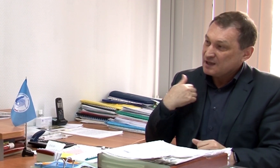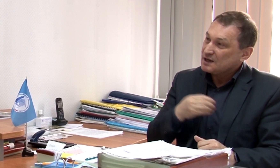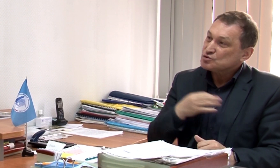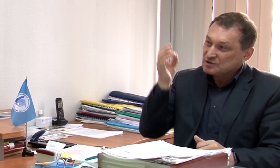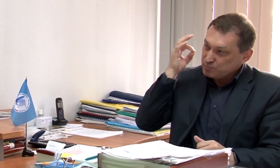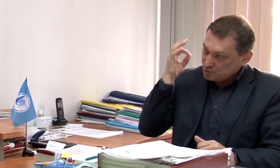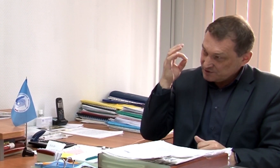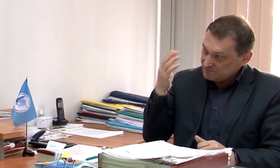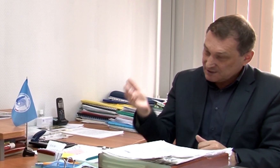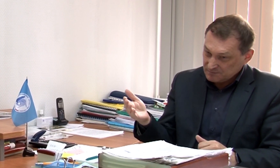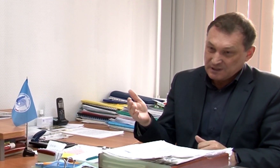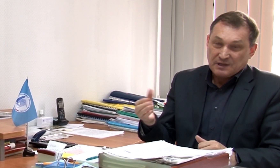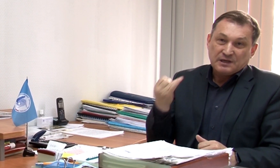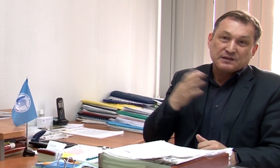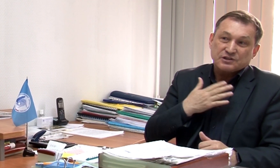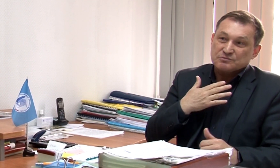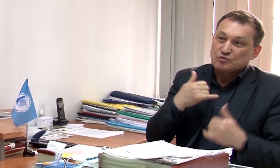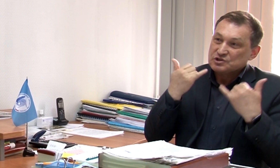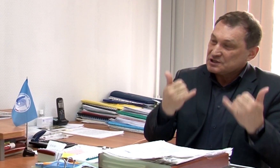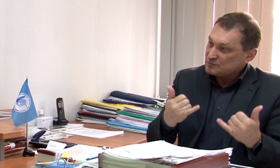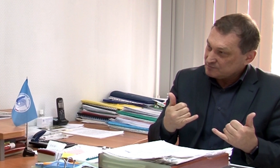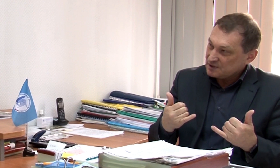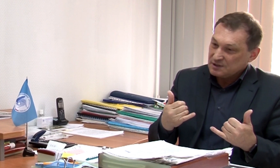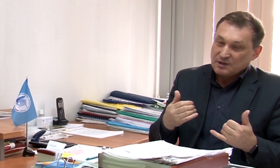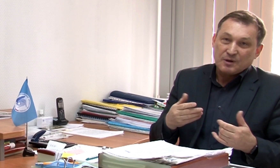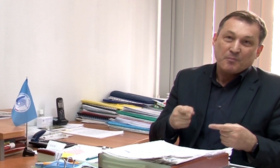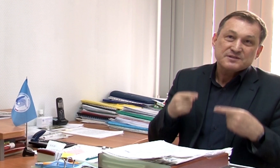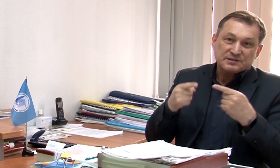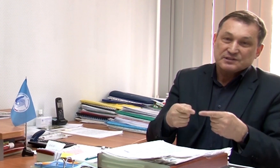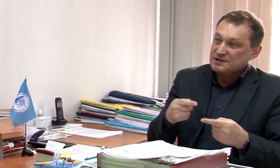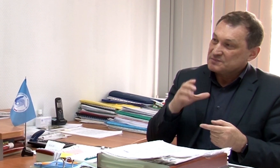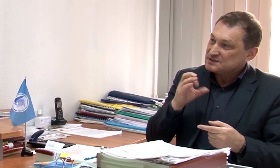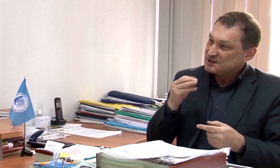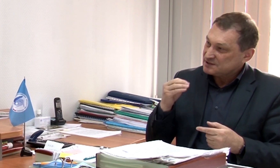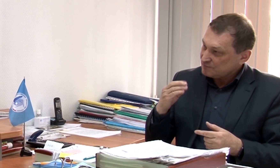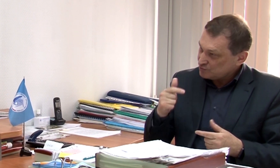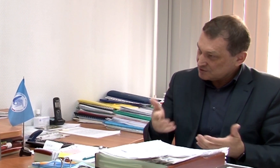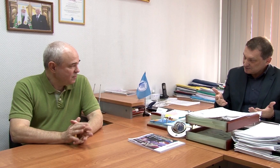Я хочу напомнить вам и нашим уважаемым посетителям сайта ВОГ